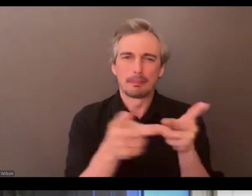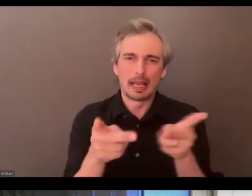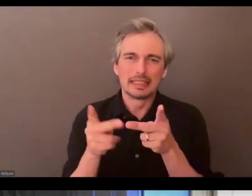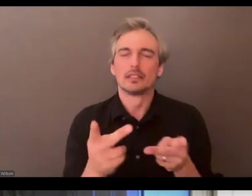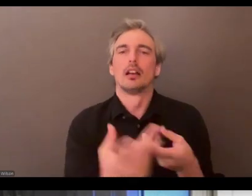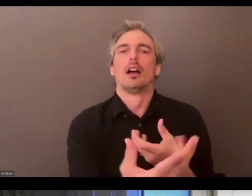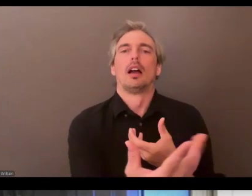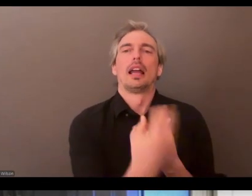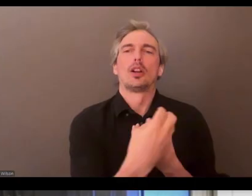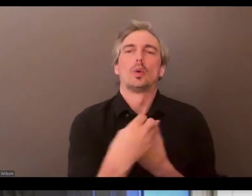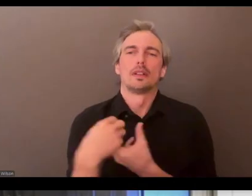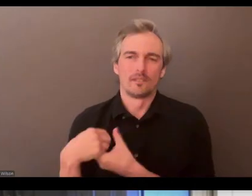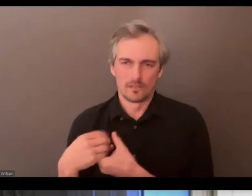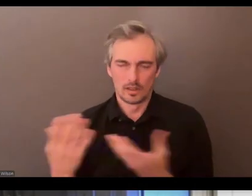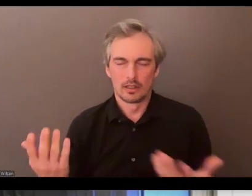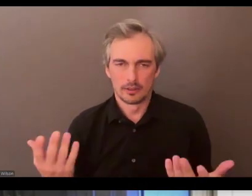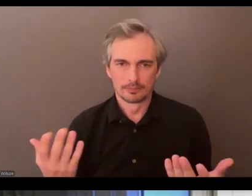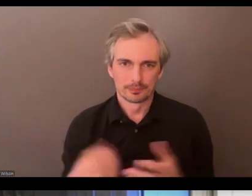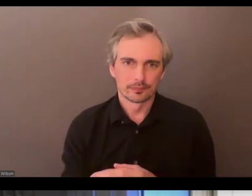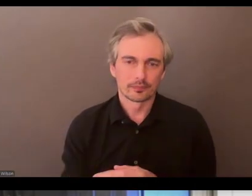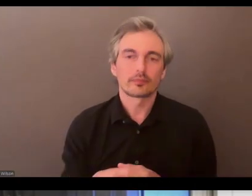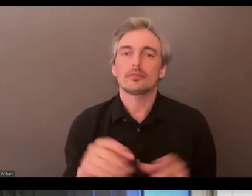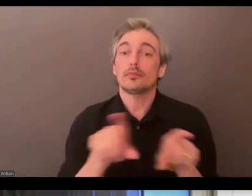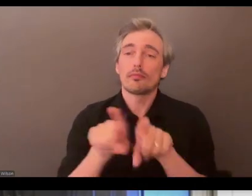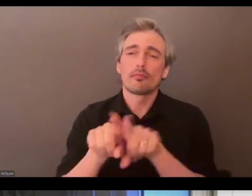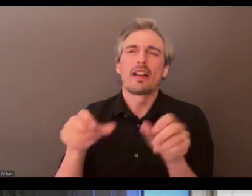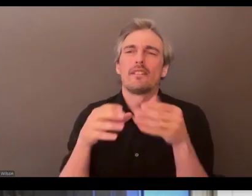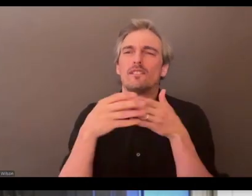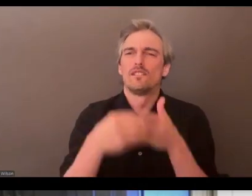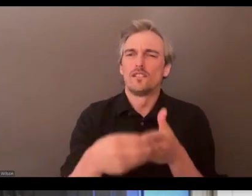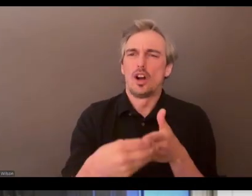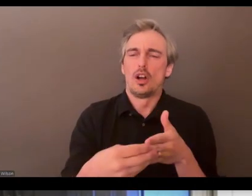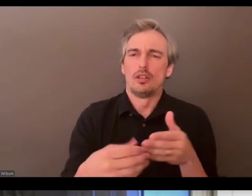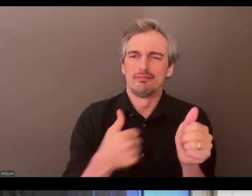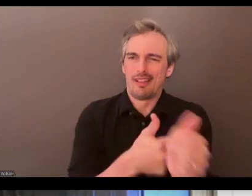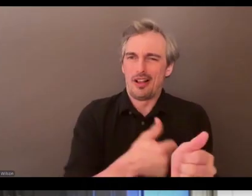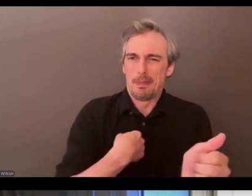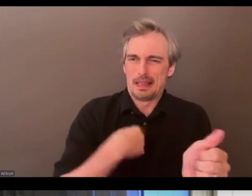アクセシビリティに関連するコンテンツにはこのハッシュタグを付けています。